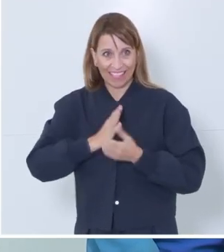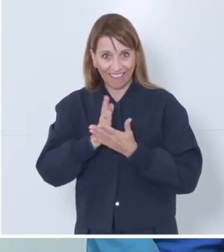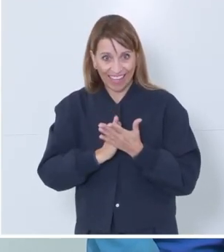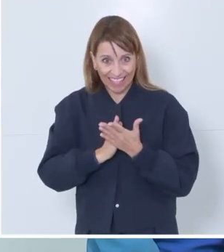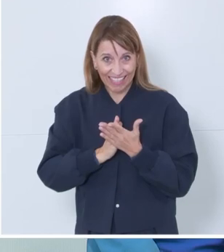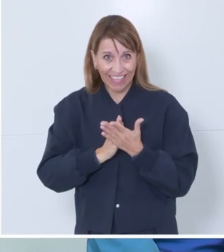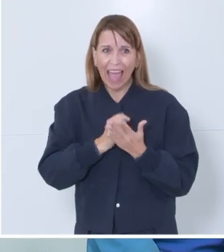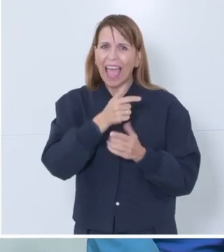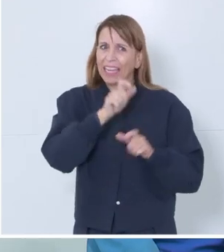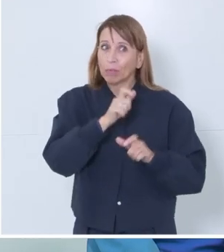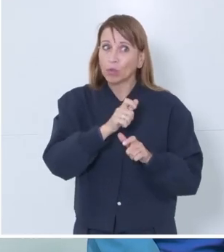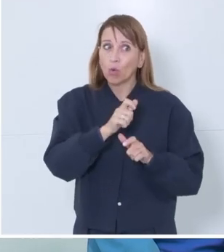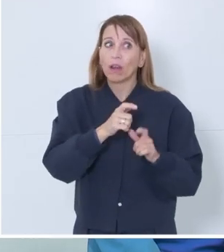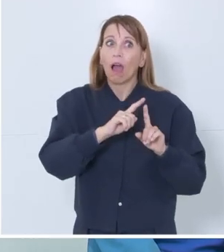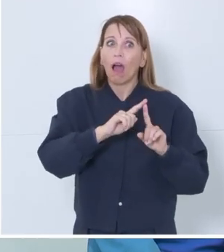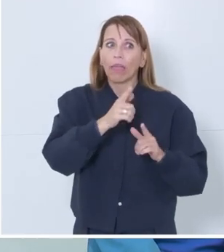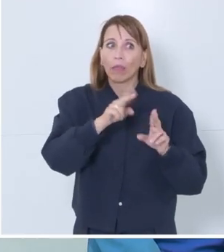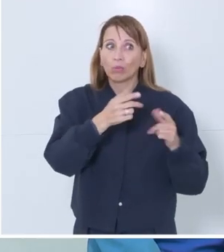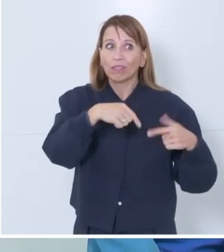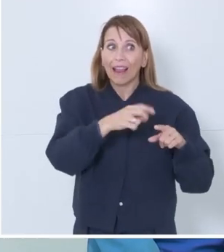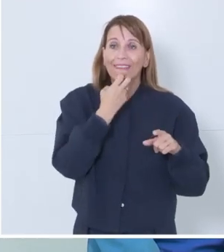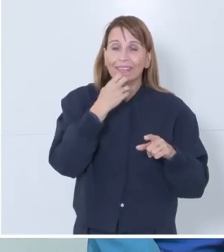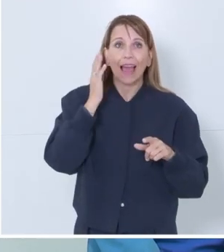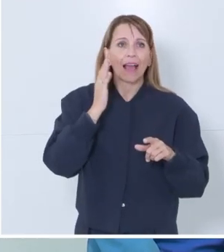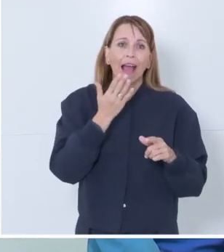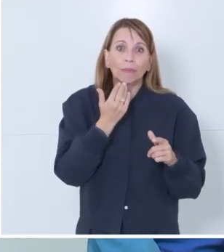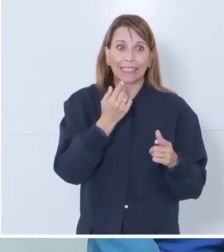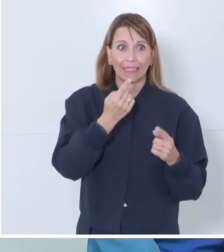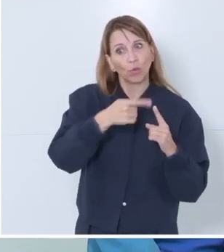auch wenn sie aus anderen Bundesländern kommen, in Wien dem Dienst zuweisen. Dort haben wir eine